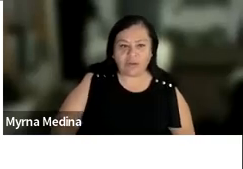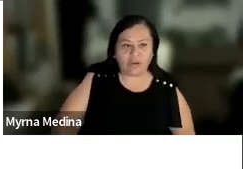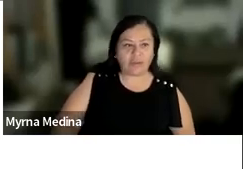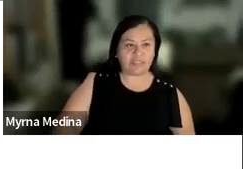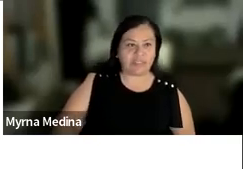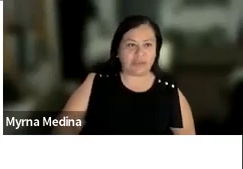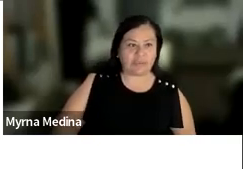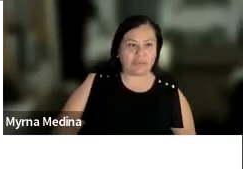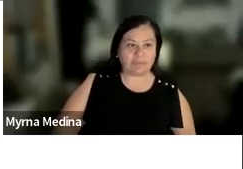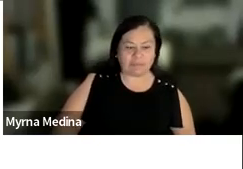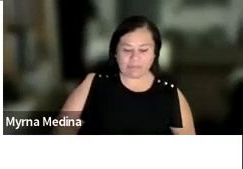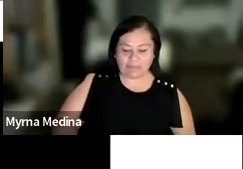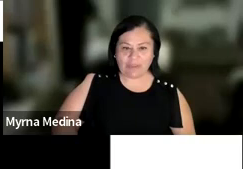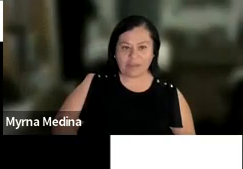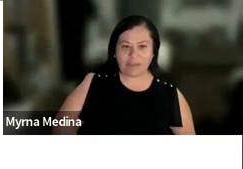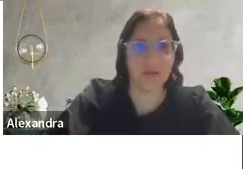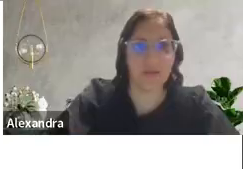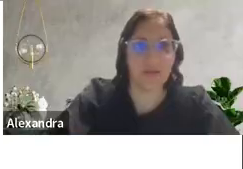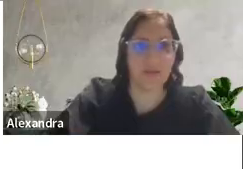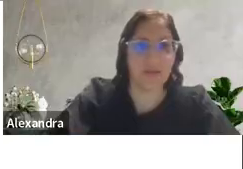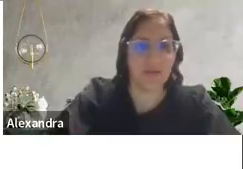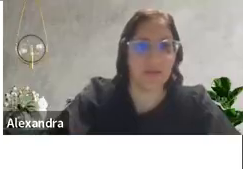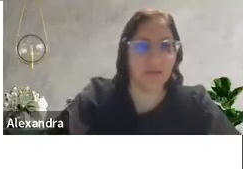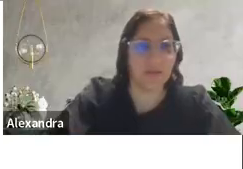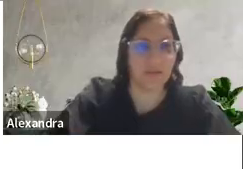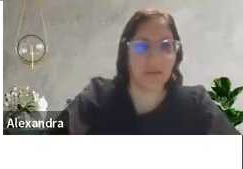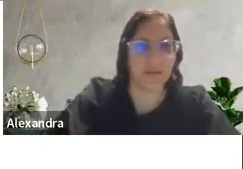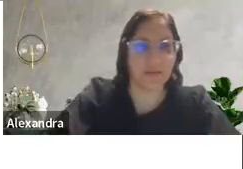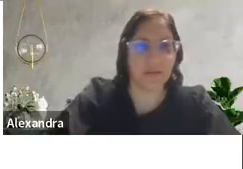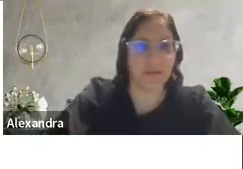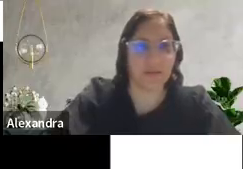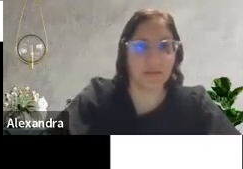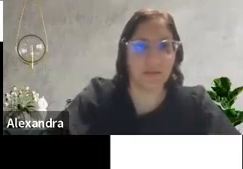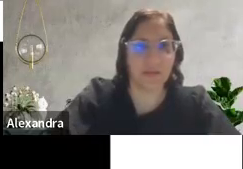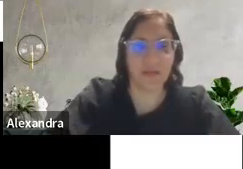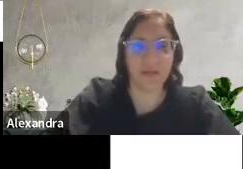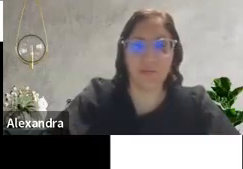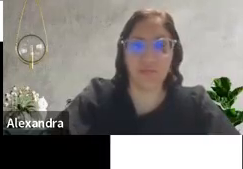Ahora le voy a dar el paso a Alexandra para que continúe con la presentación.